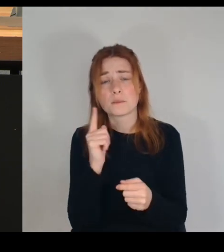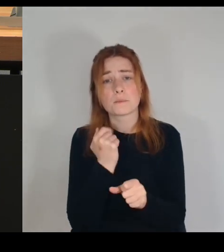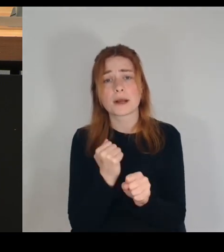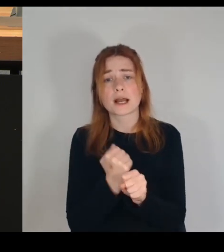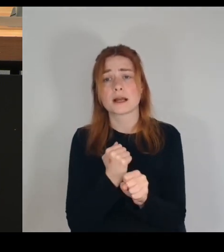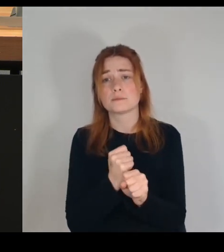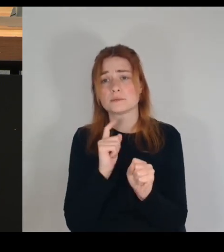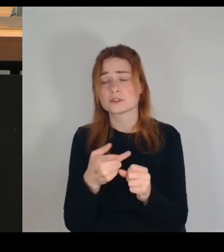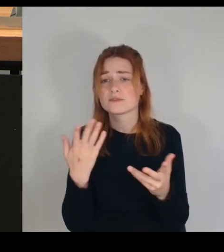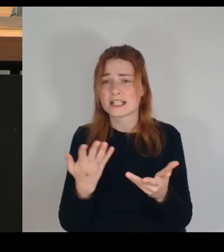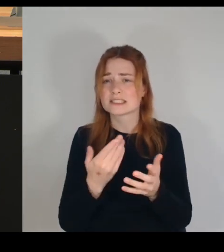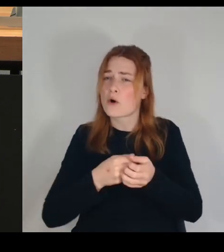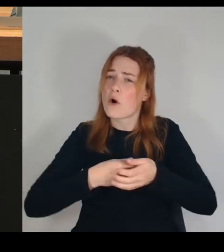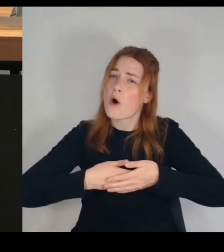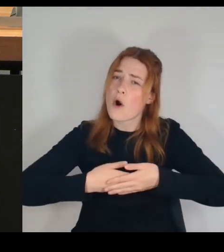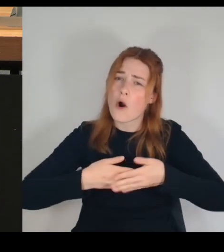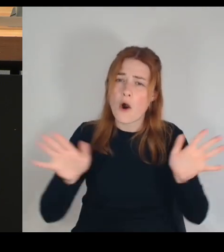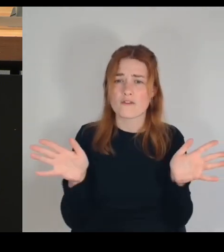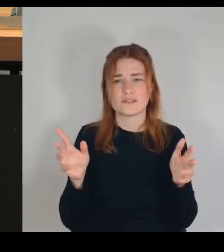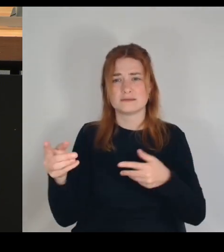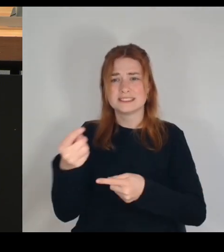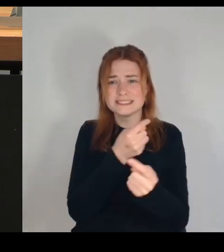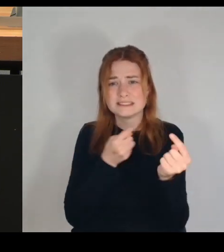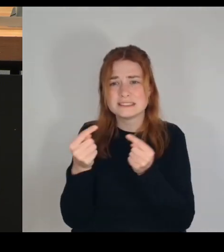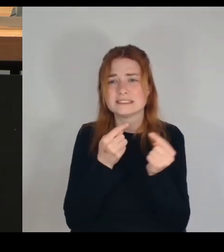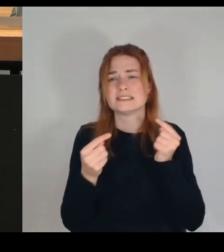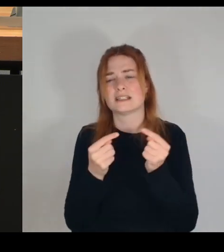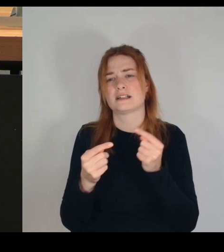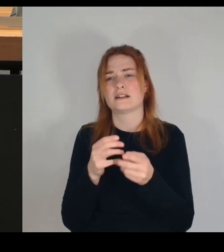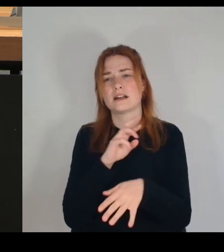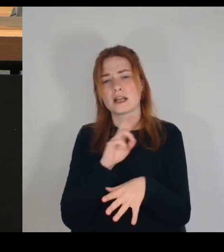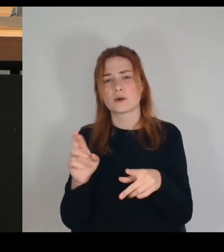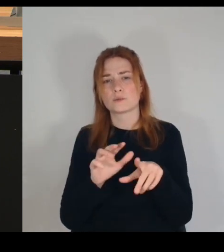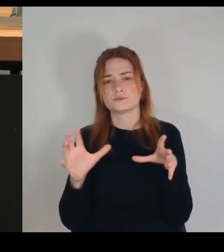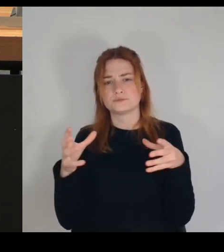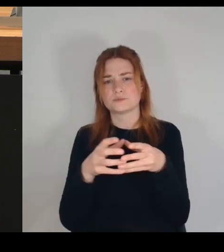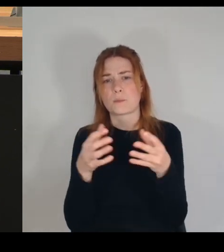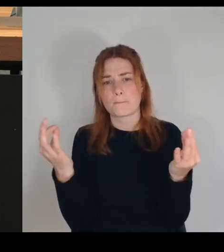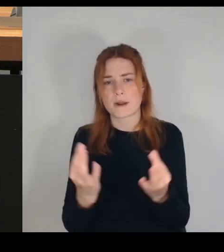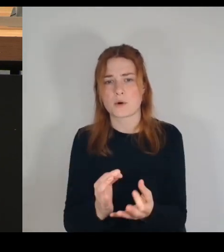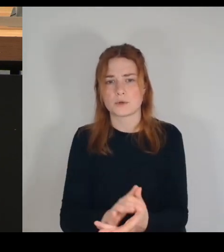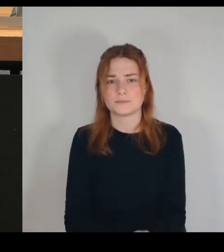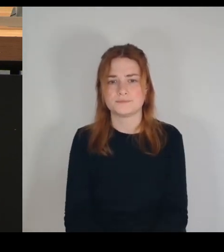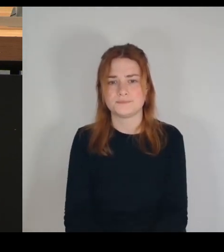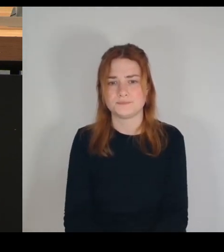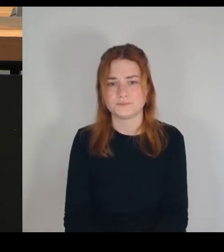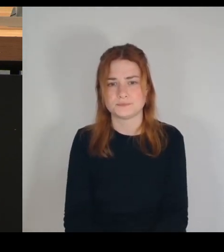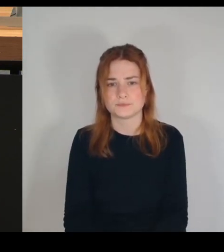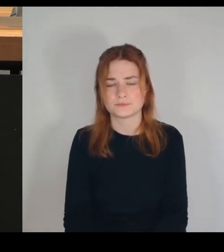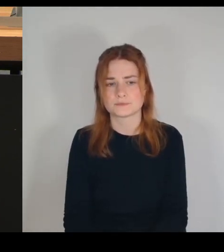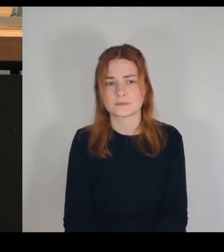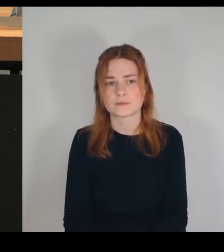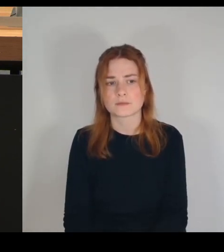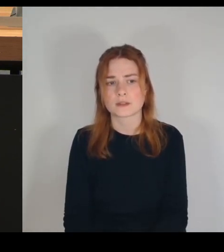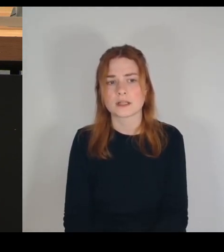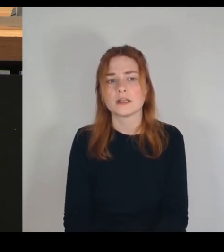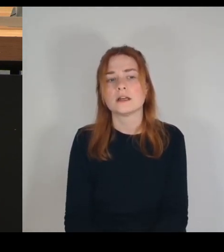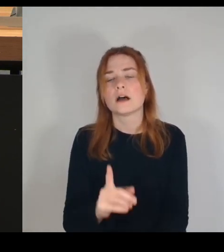Und es gibt dazu hervorragende Beispiele. Es wurden auch welche genannt, wie es gehen könnte. Hierzu gehört der Landesbetrieb für Gebäudebewirtschaftung